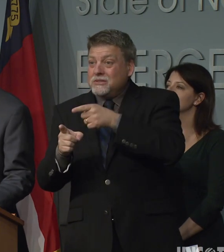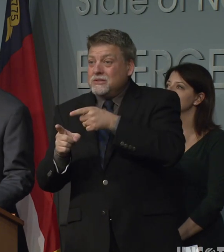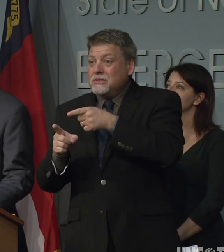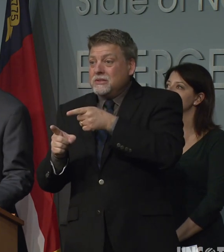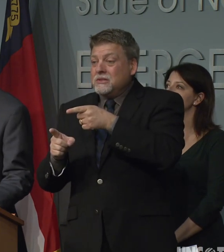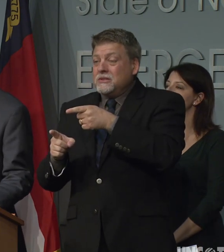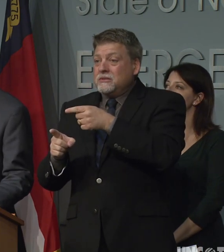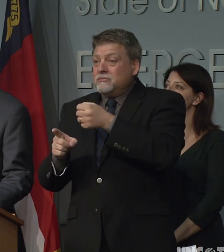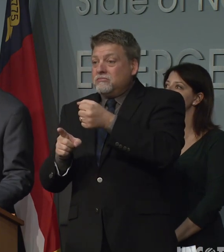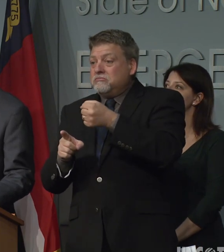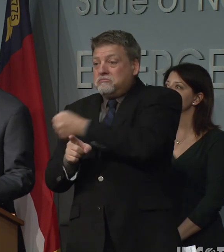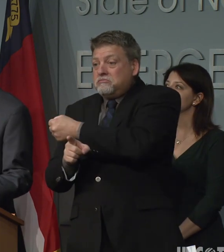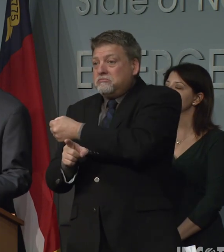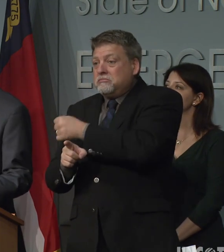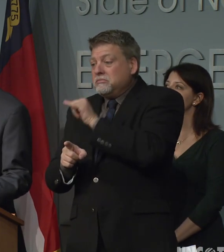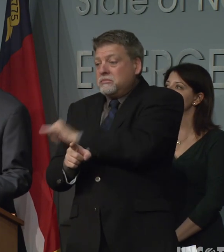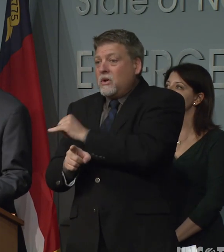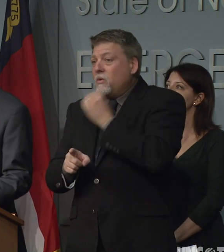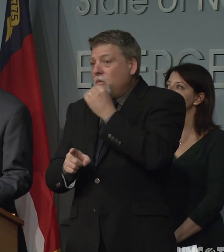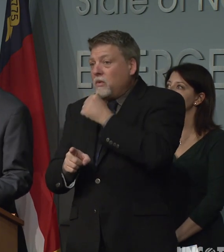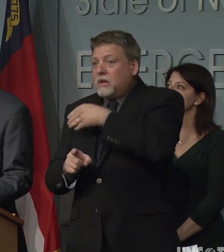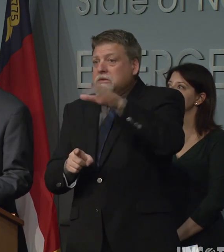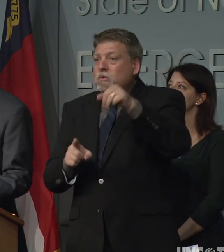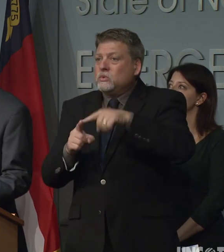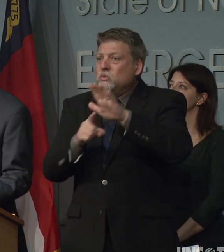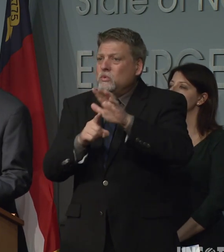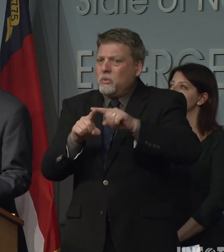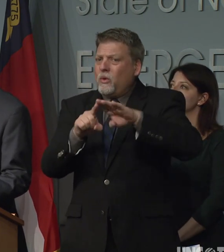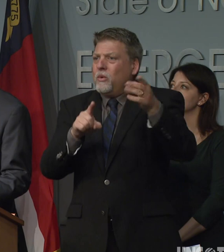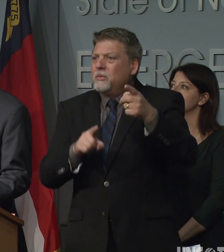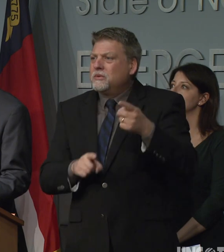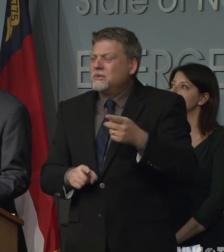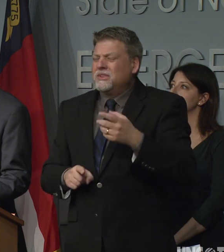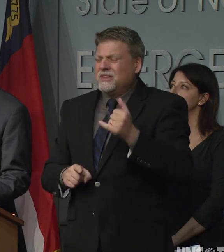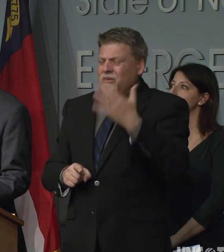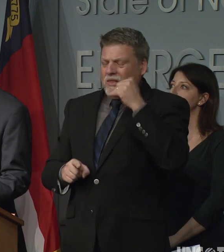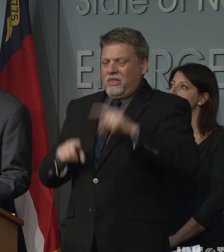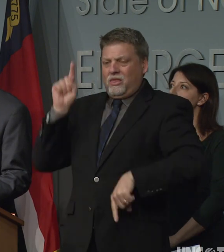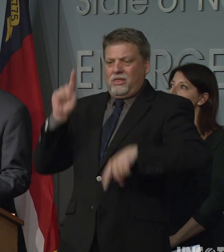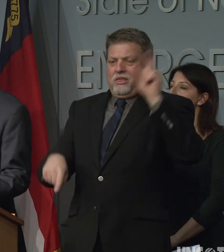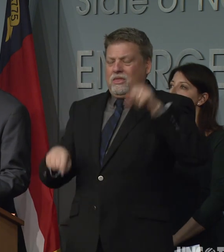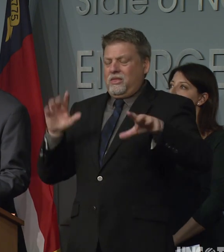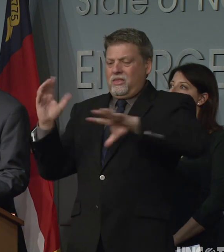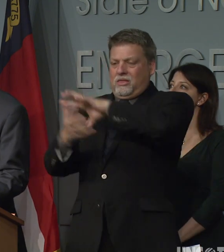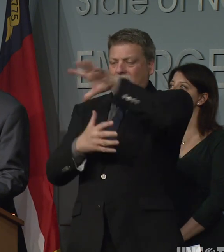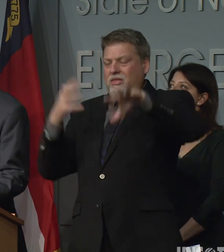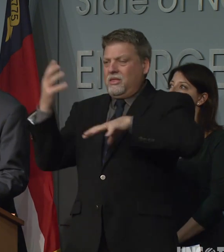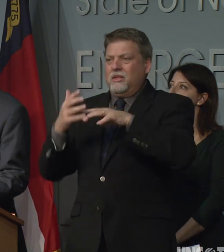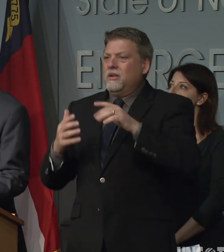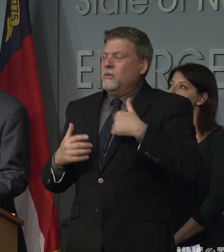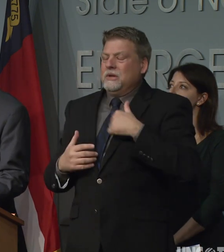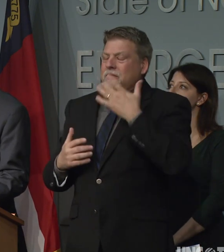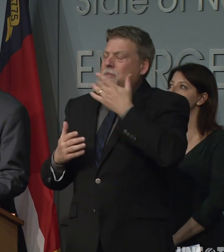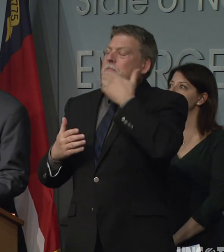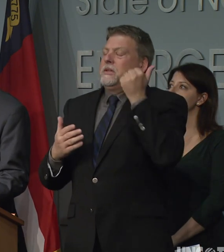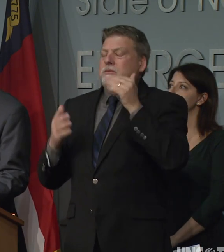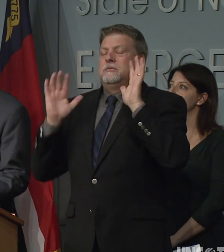los estudiantes, algunos padres no quieren que los niños mañana se al escuela necesitamos un periodo de tiempo pared,